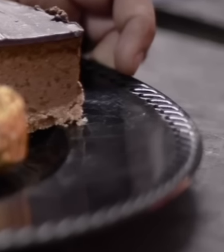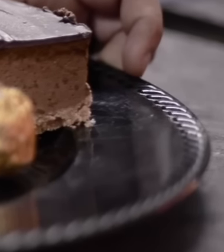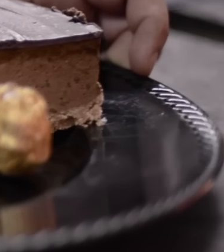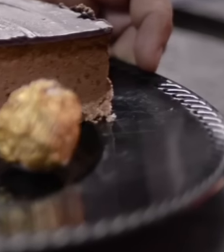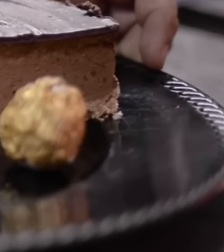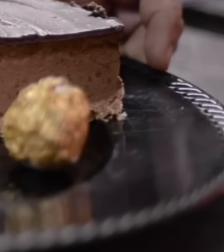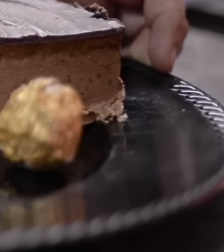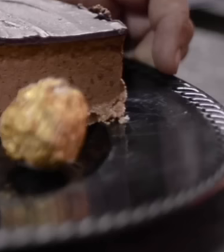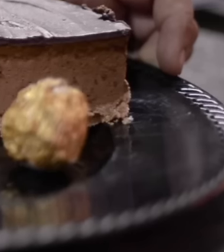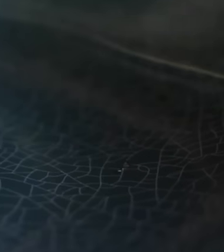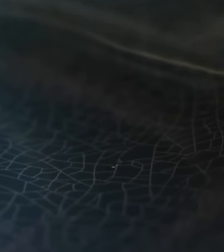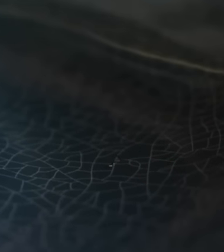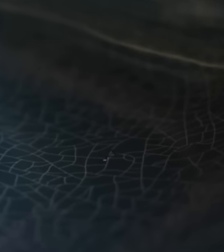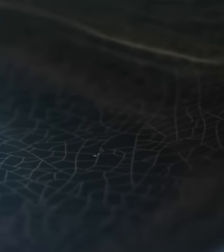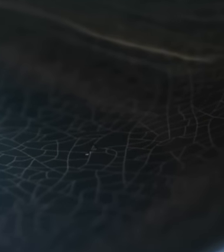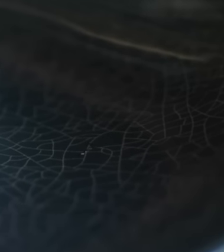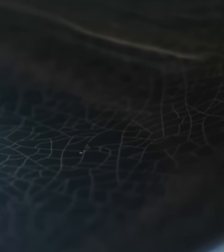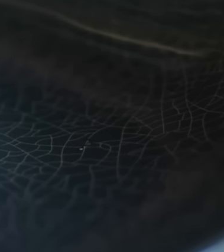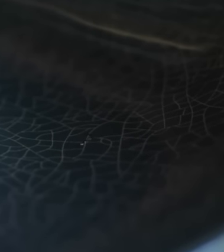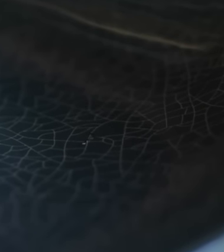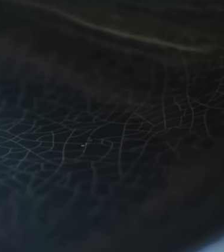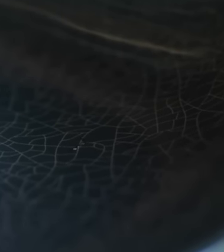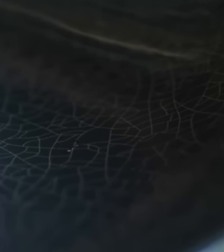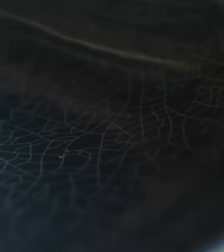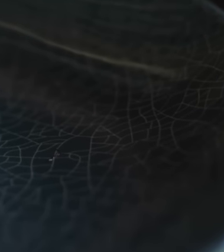Así que queremos pastel, pastel, pastel.